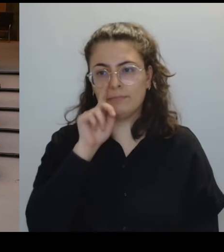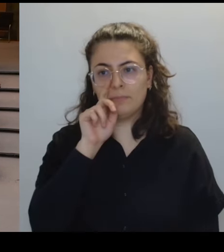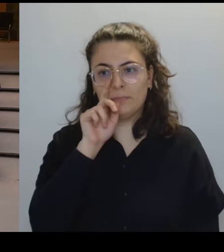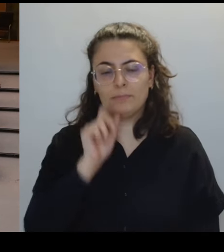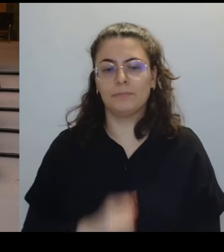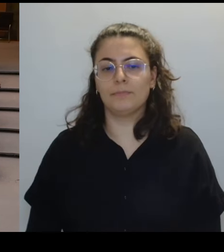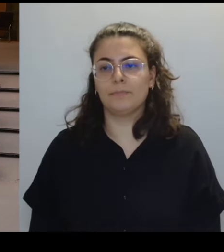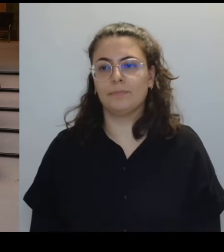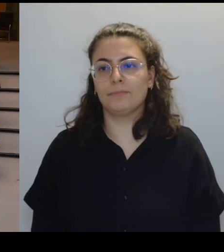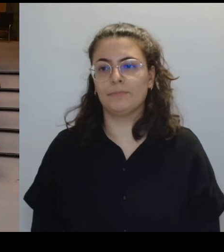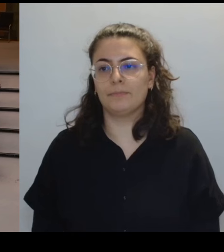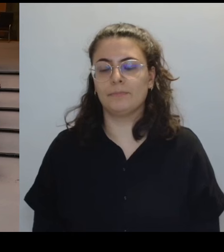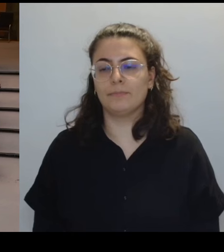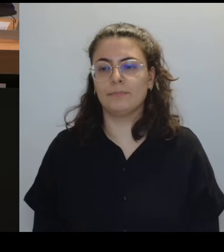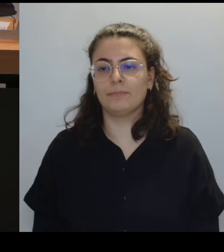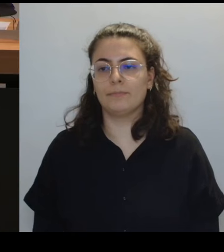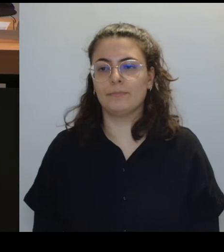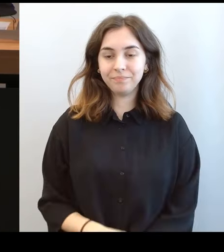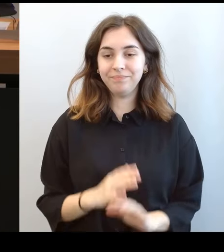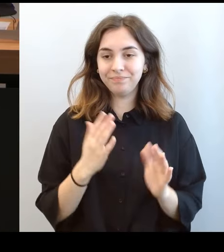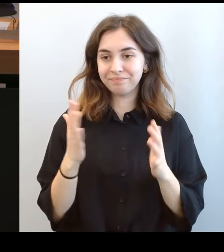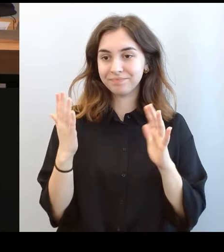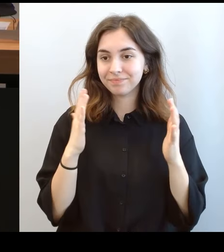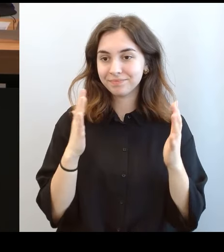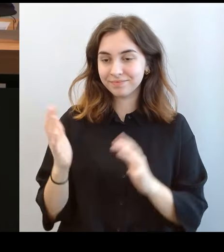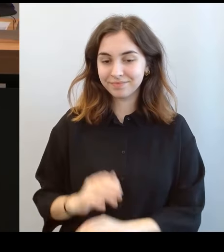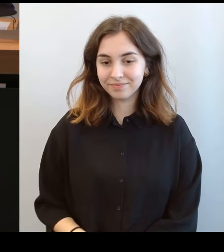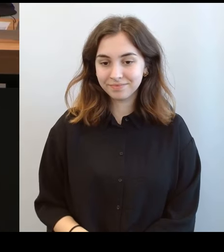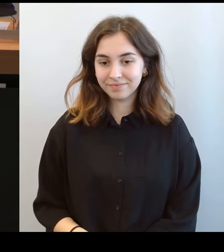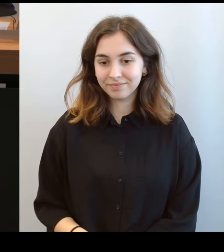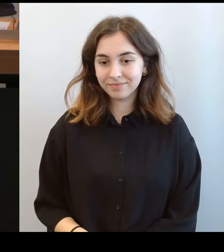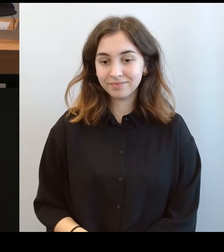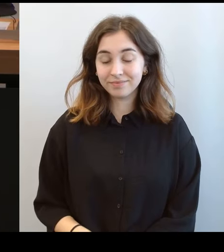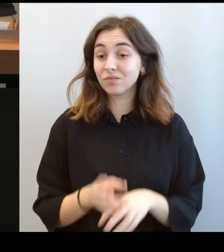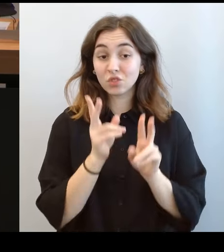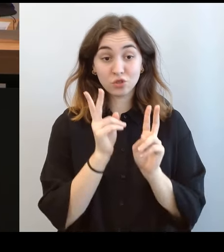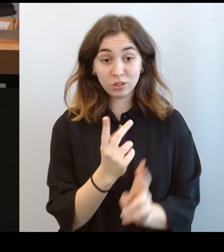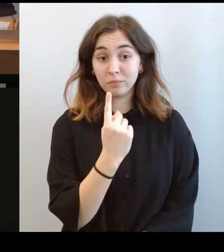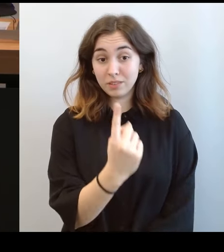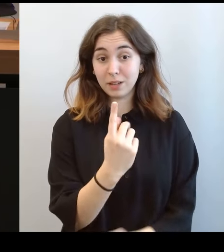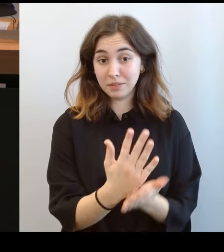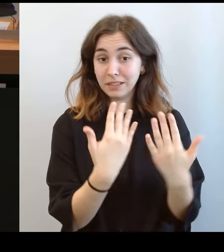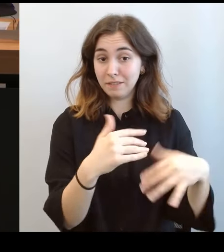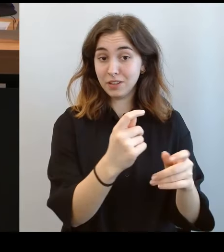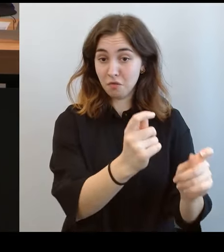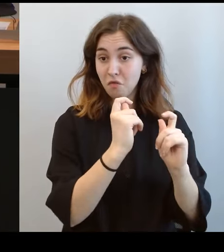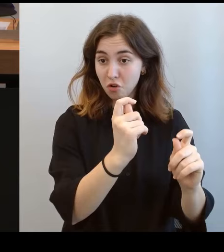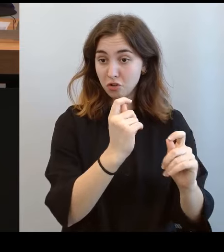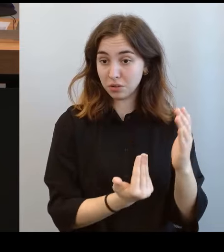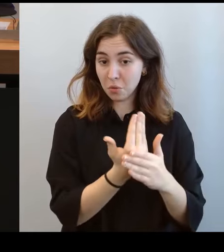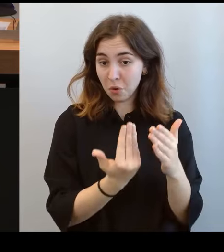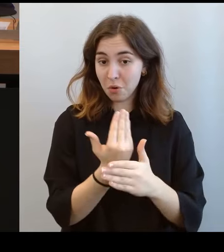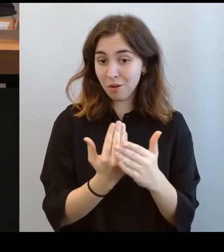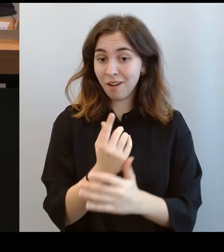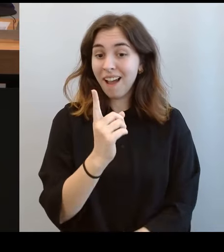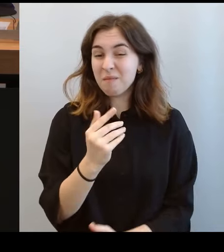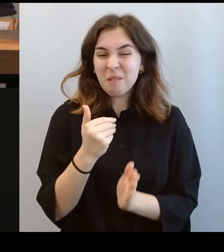Ich gestehe Ihnen ja zu, dass Sie Vorschläge gemacht haben, aber es ist ja leider bei den Vorschlägen geblieben. Bei den konkreten Ergebnissen war immer der Bericht: